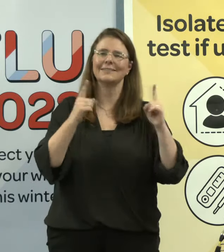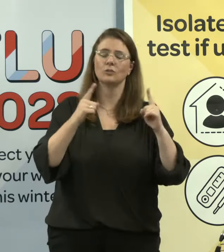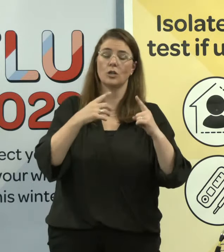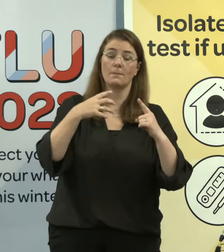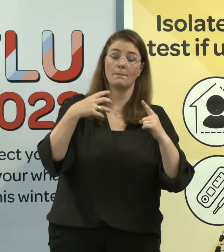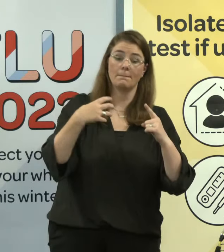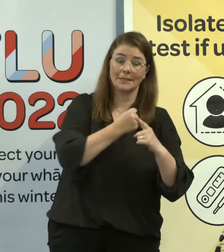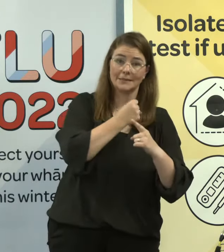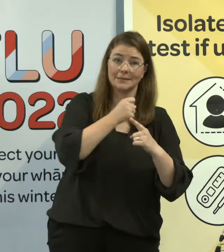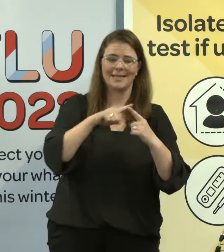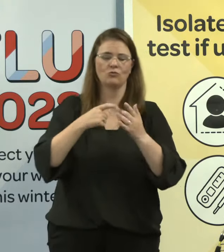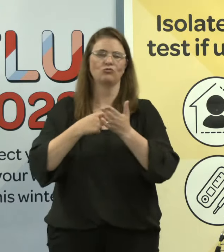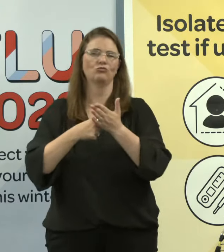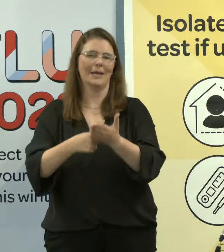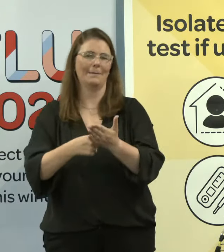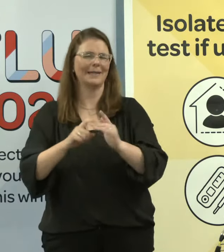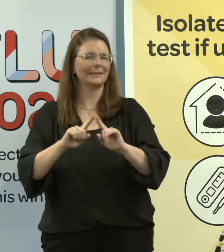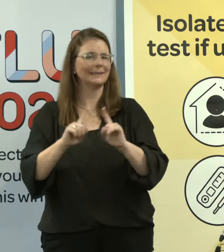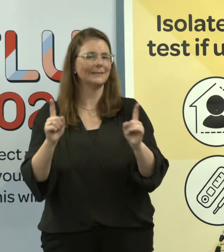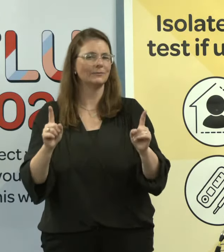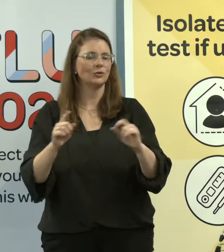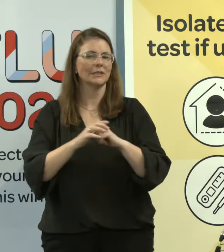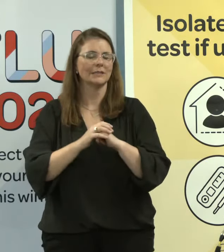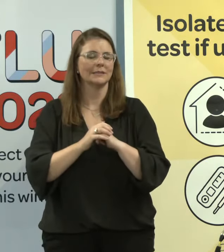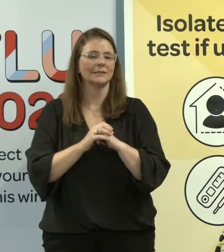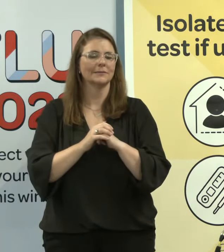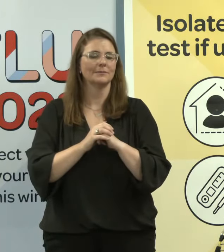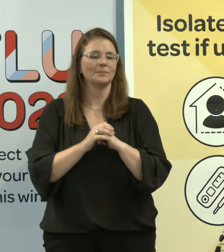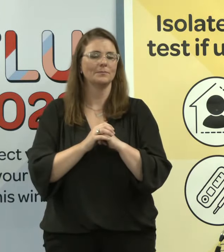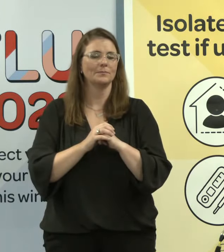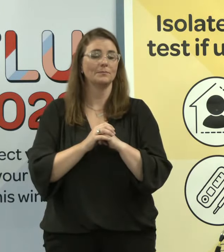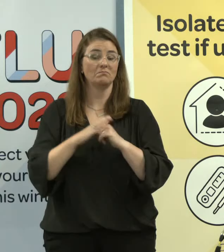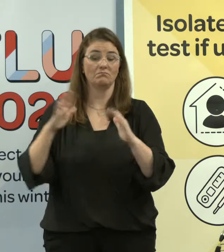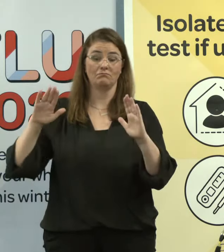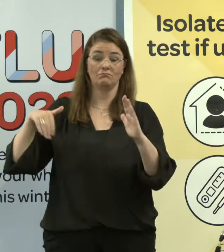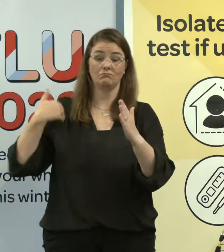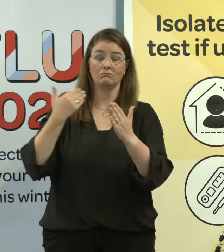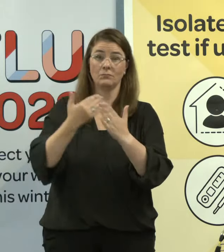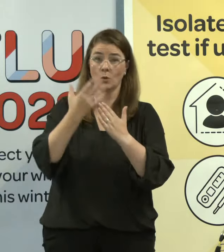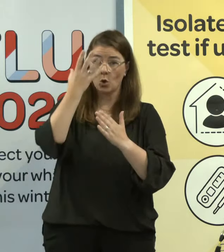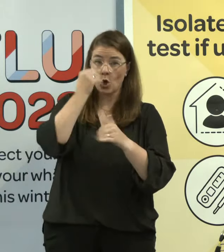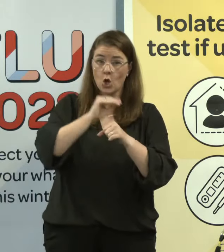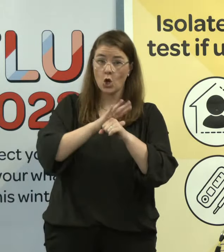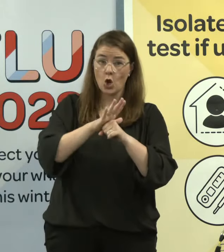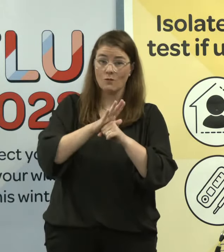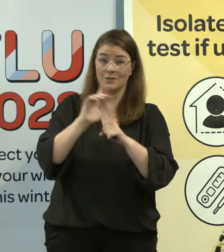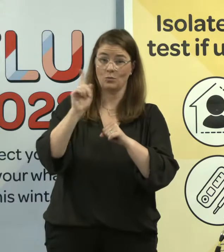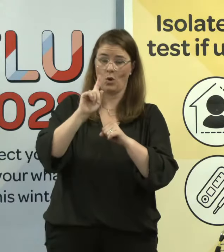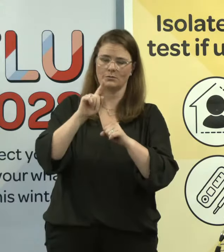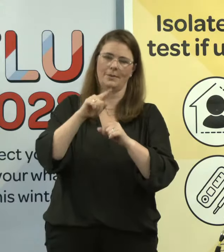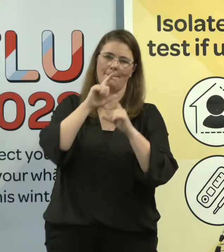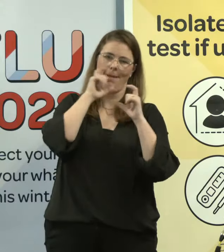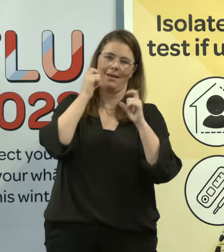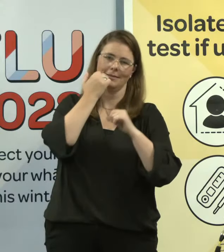reira te nga kawanatanga he pai ki te tuku kanohi kanohi? Ki taku whakaaro he